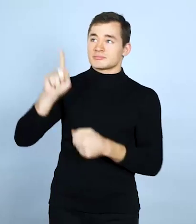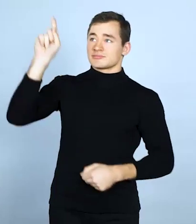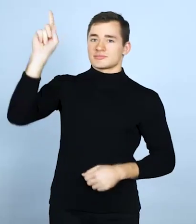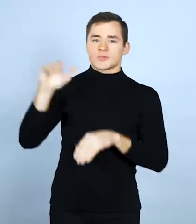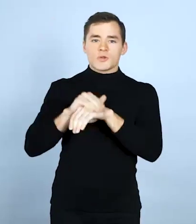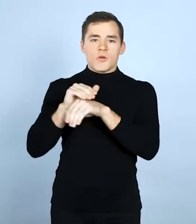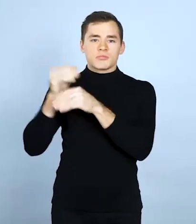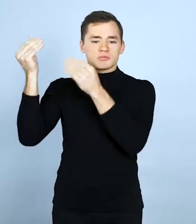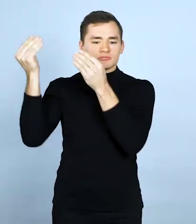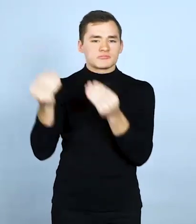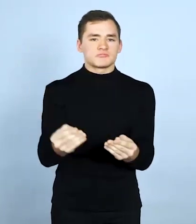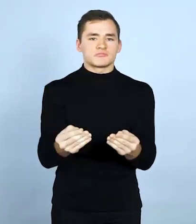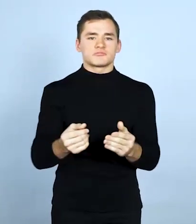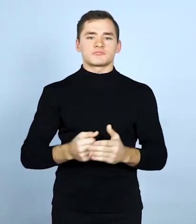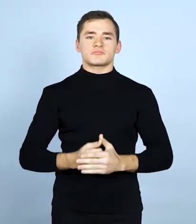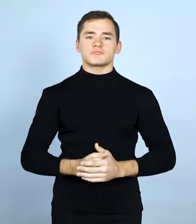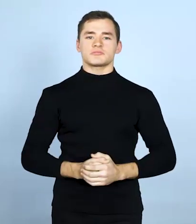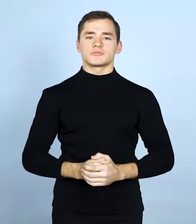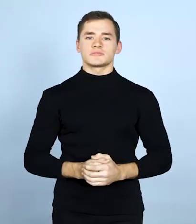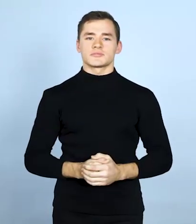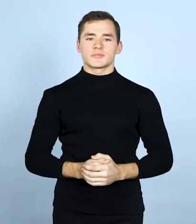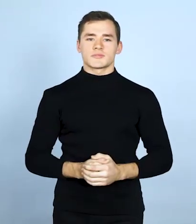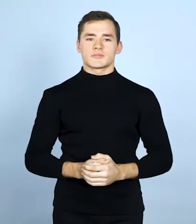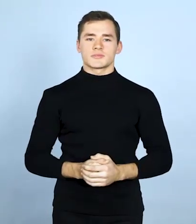и одухотворенным свыше.